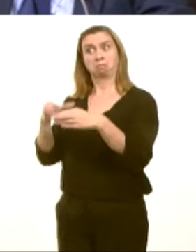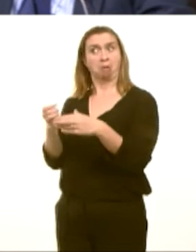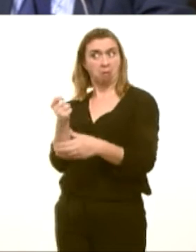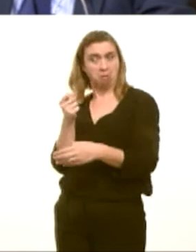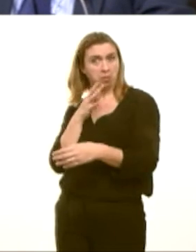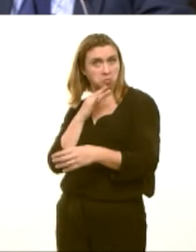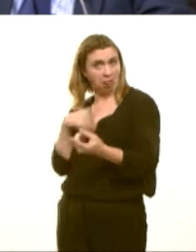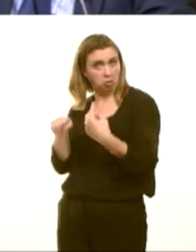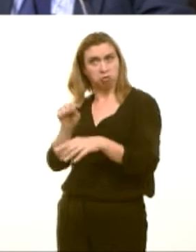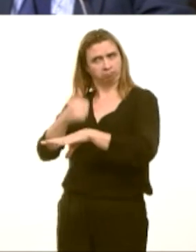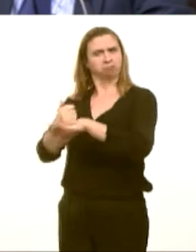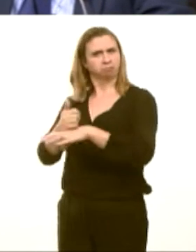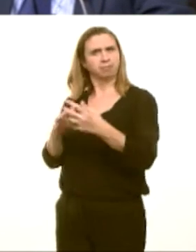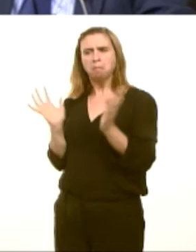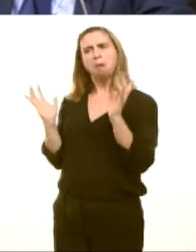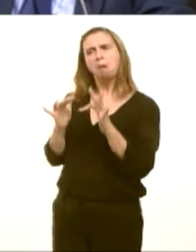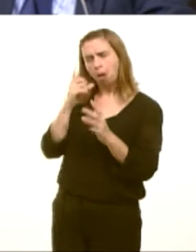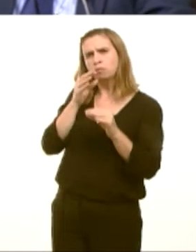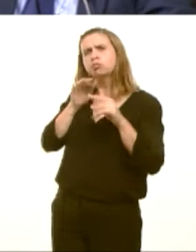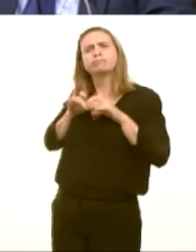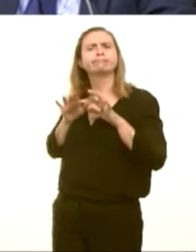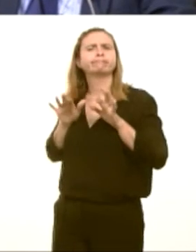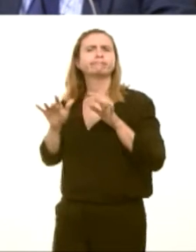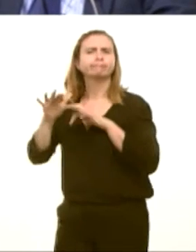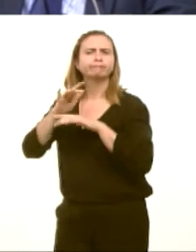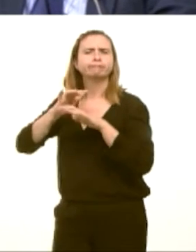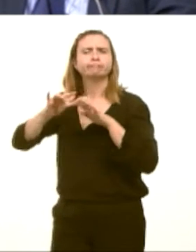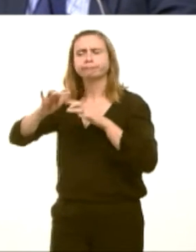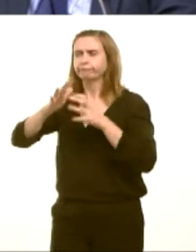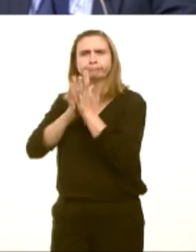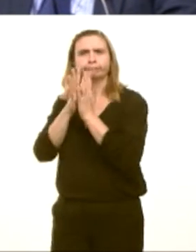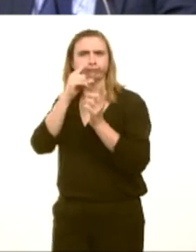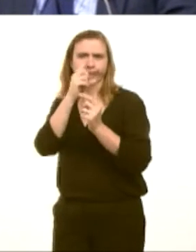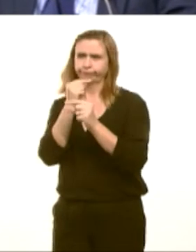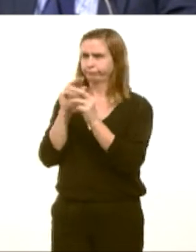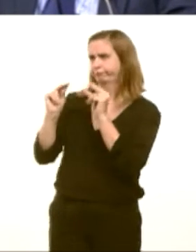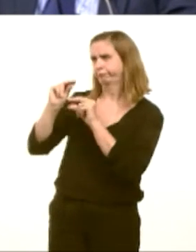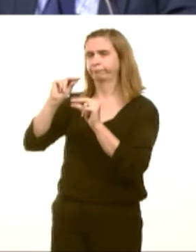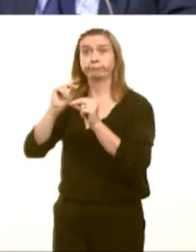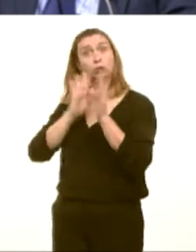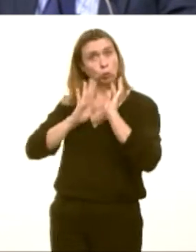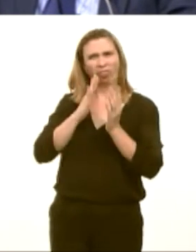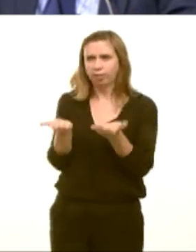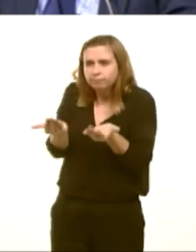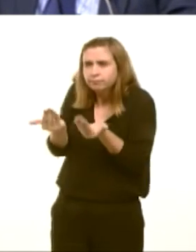Y nod yw sicrhau bod yna un lle lle mae pobl yn gallu mynd, yn enwedig pobl ifanc, lle